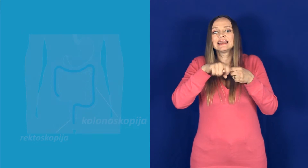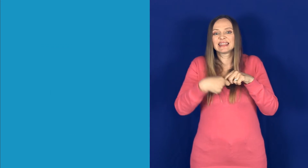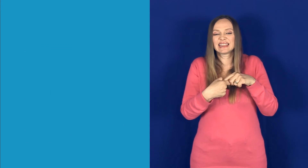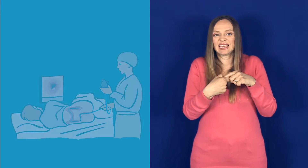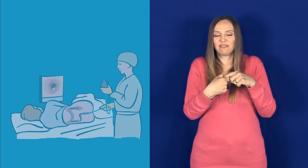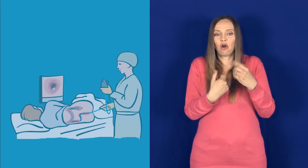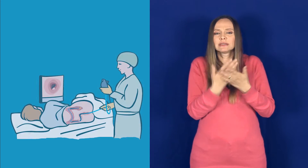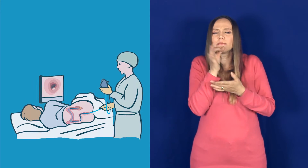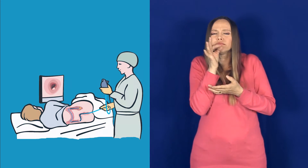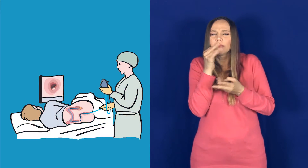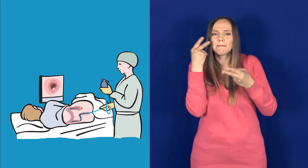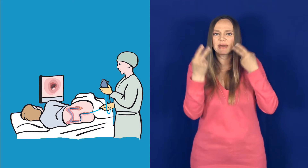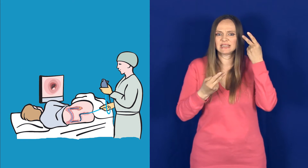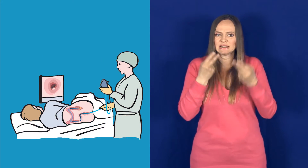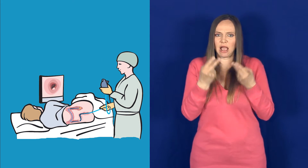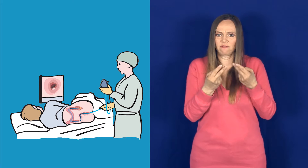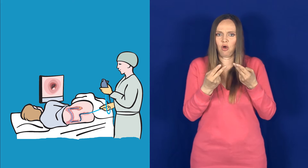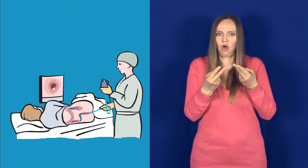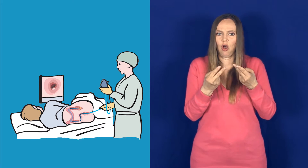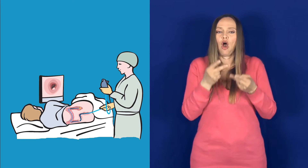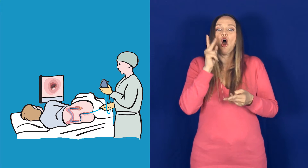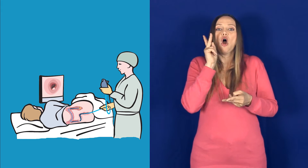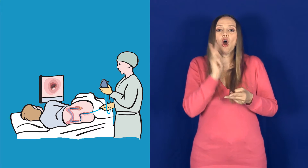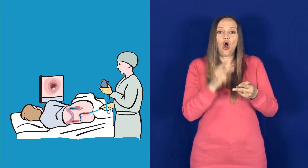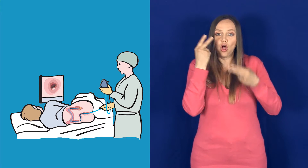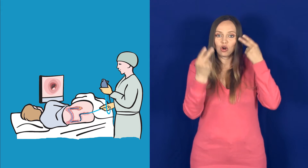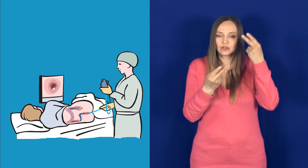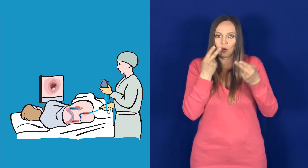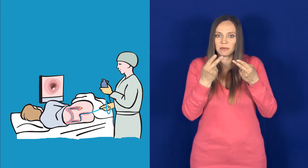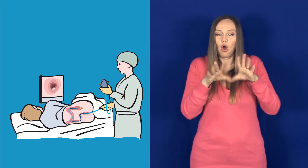Kolonoskopijo opravi zdravnik s pomočjo upogljive cevi.